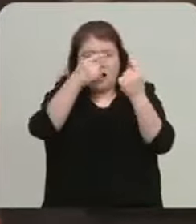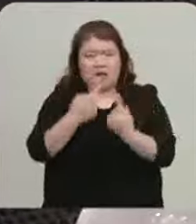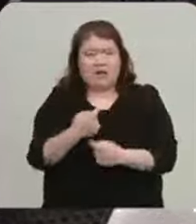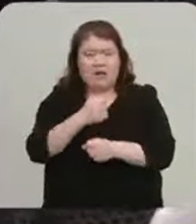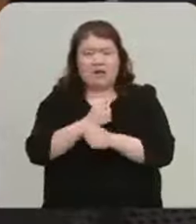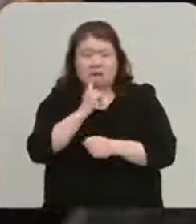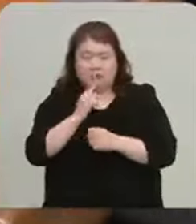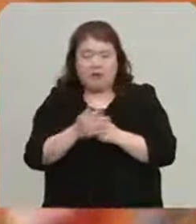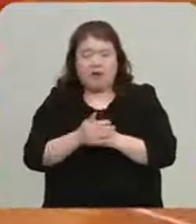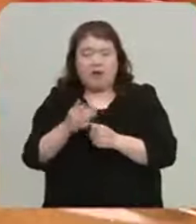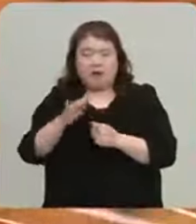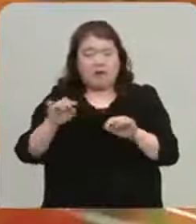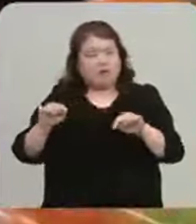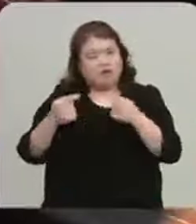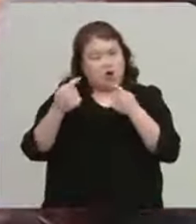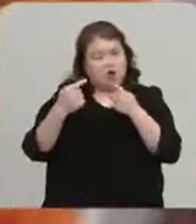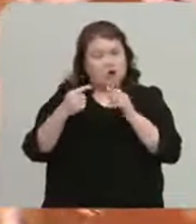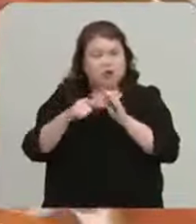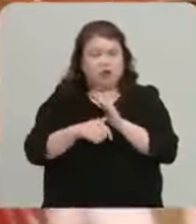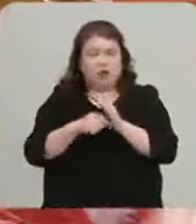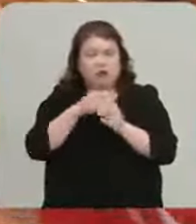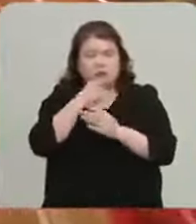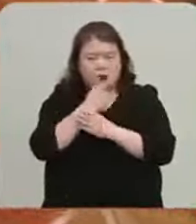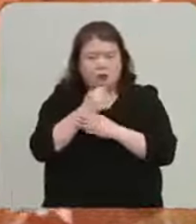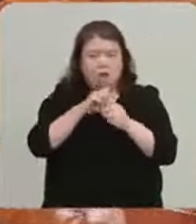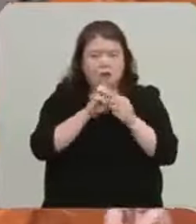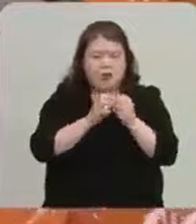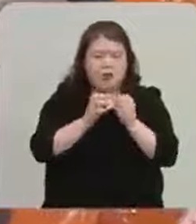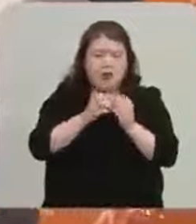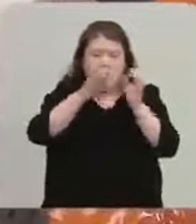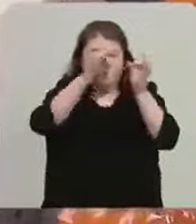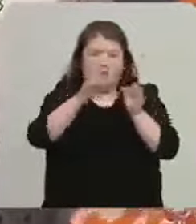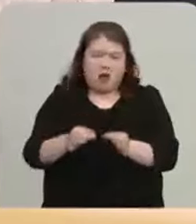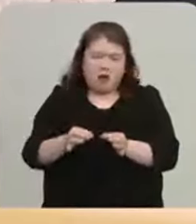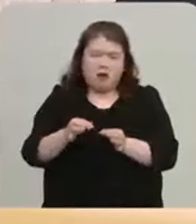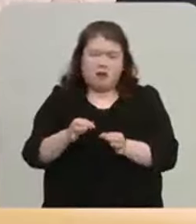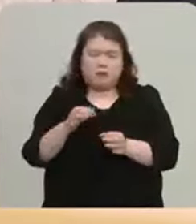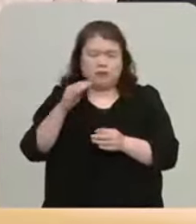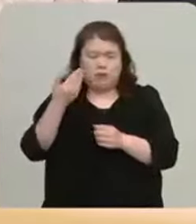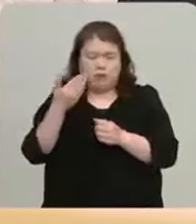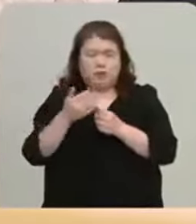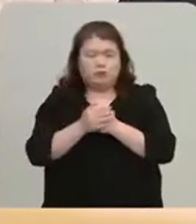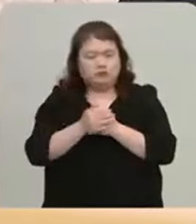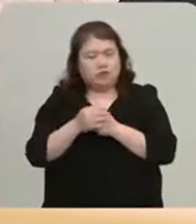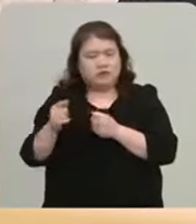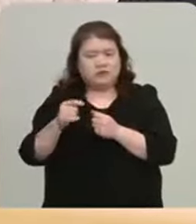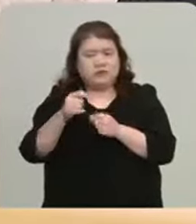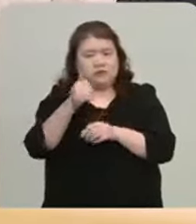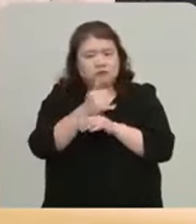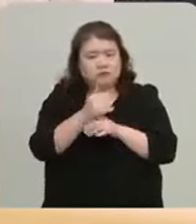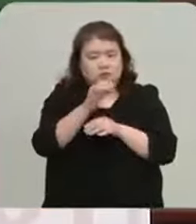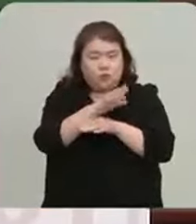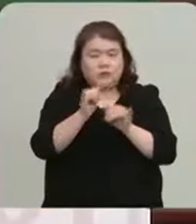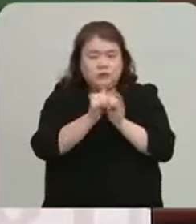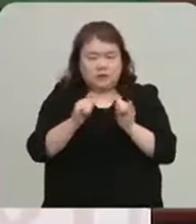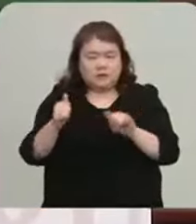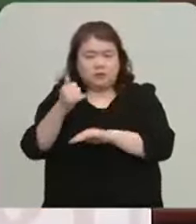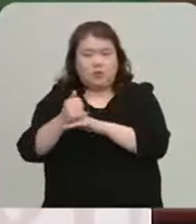하지만 설 성수용 과일에 대한 하락 효과를 장담할 수 없는 상황에 소비자 들과 농가들의 걱정만 커지고 있습니다.